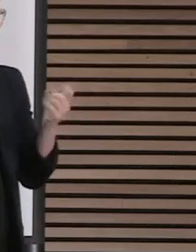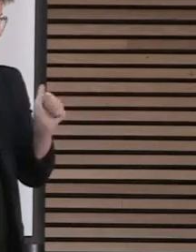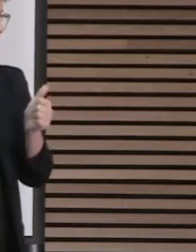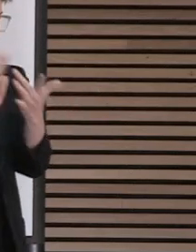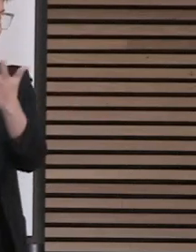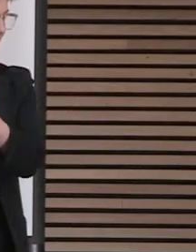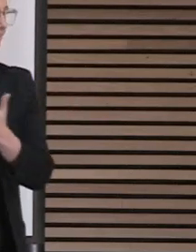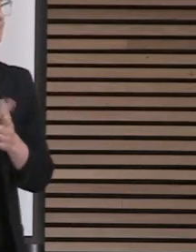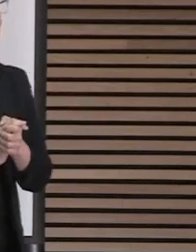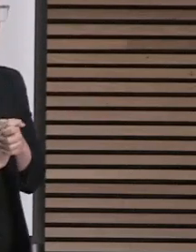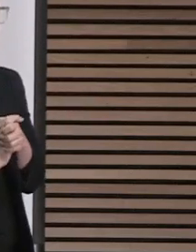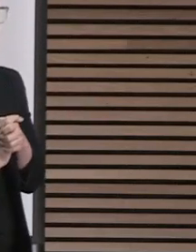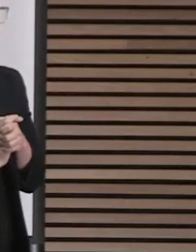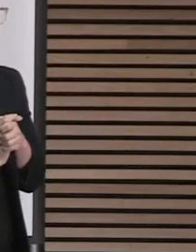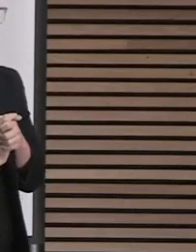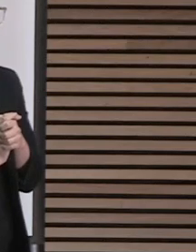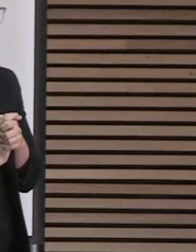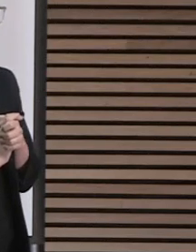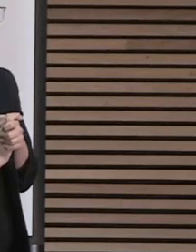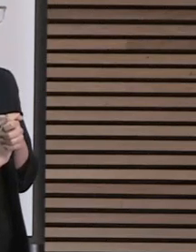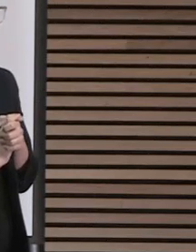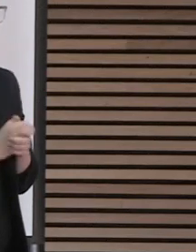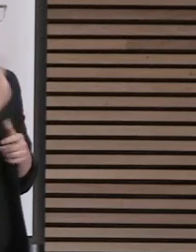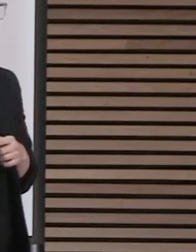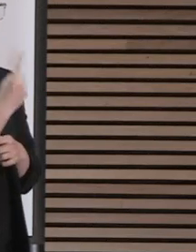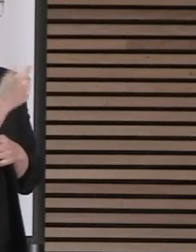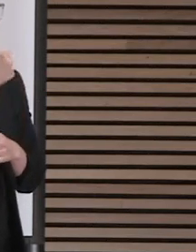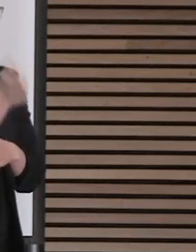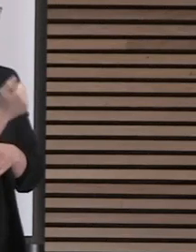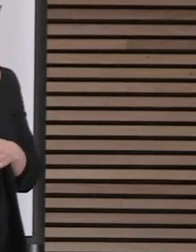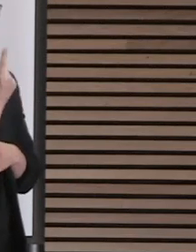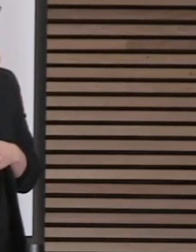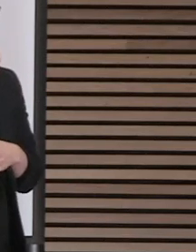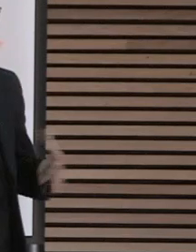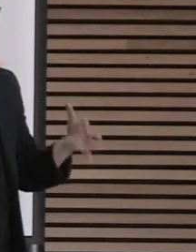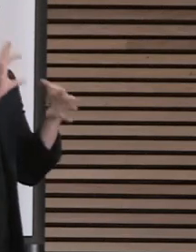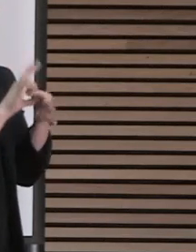e 2,475 nga hononga piri mo nga keehi, 243 ana. Kua whakap atu ki a ratau ano ka noho